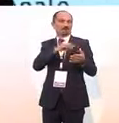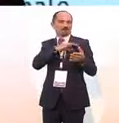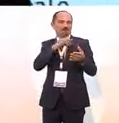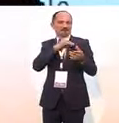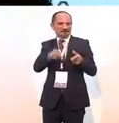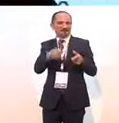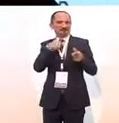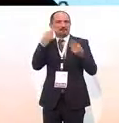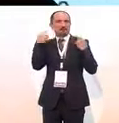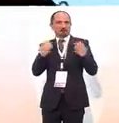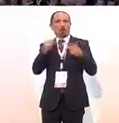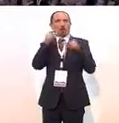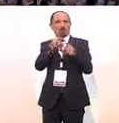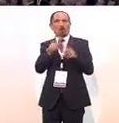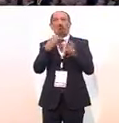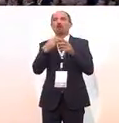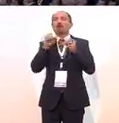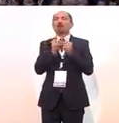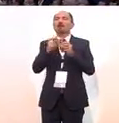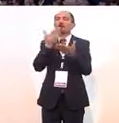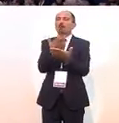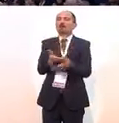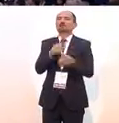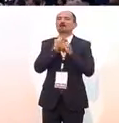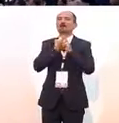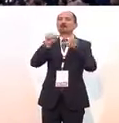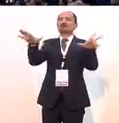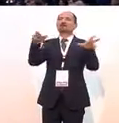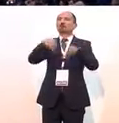una proposta che Richetti ha rilanciato il primo giorno che eravamo in Parlamento, che